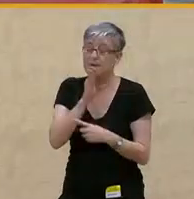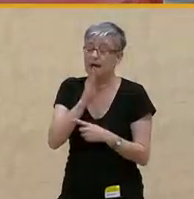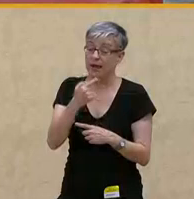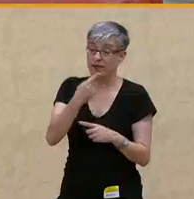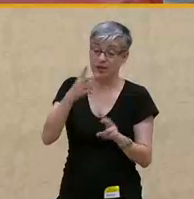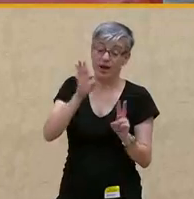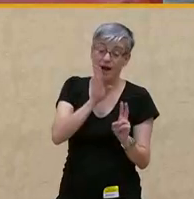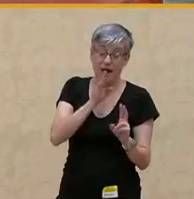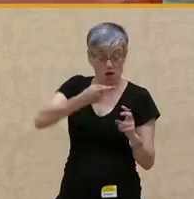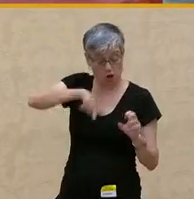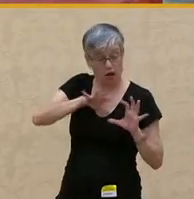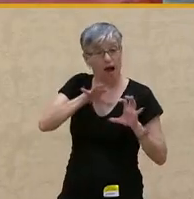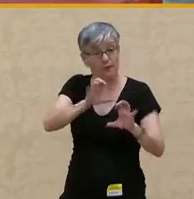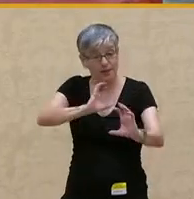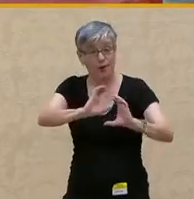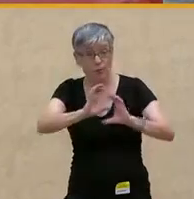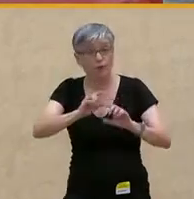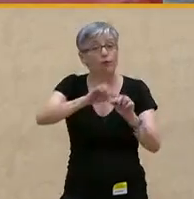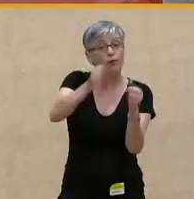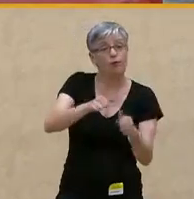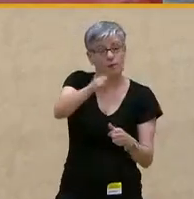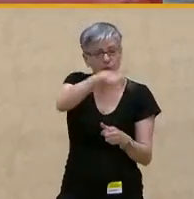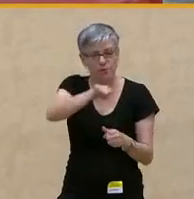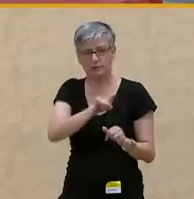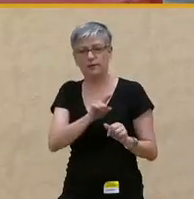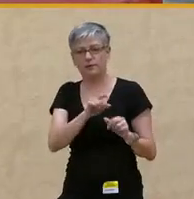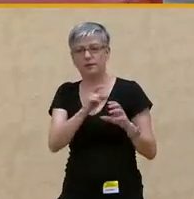que tenemos que aprender mucho de vuestra forma de aprender a comunicaros, también la mediación.